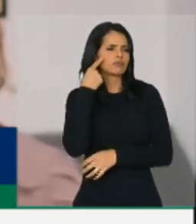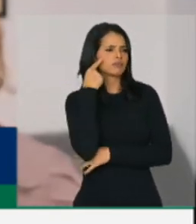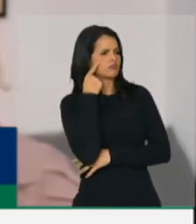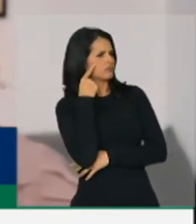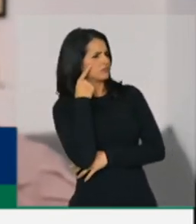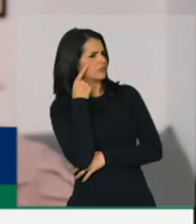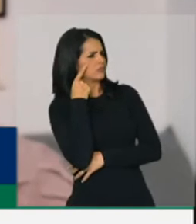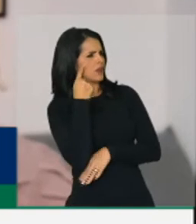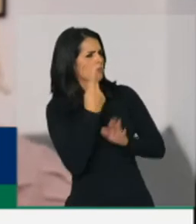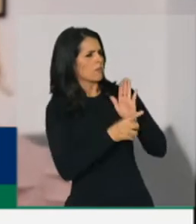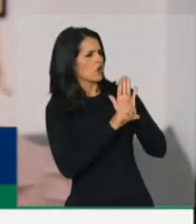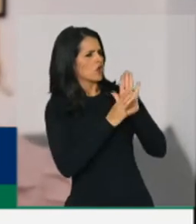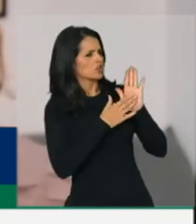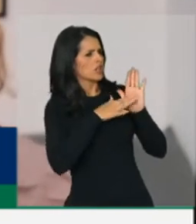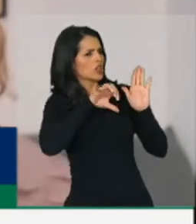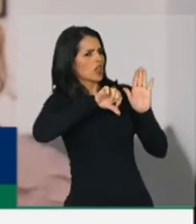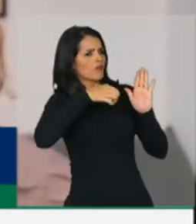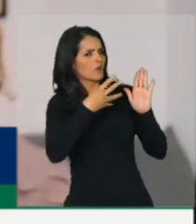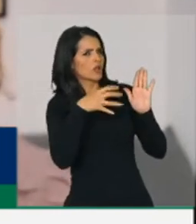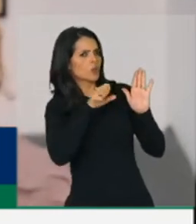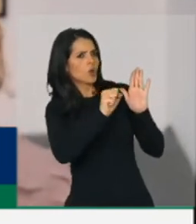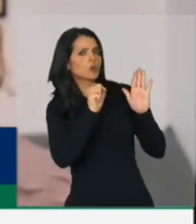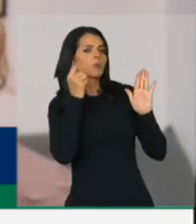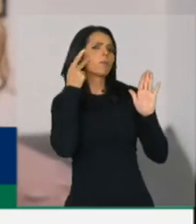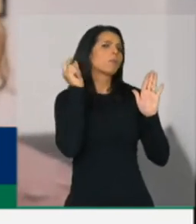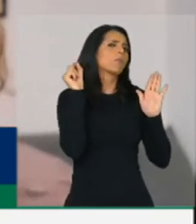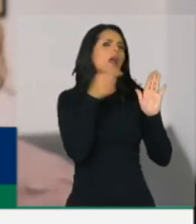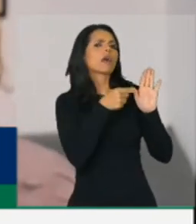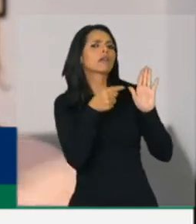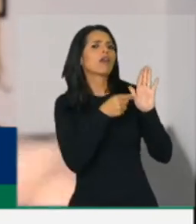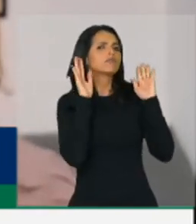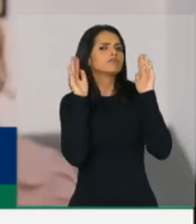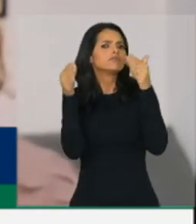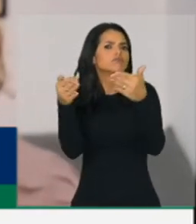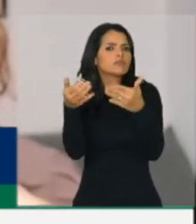PARA QUEM ESTE PROJETO 948 ESTÁ DIRECIONADO? PARA OS 68 MILHÕES DE PESSOAS QUE ESTÃO